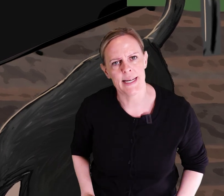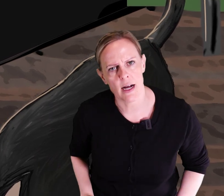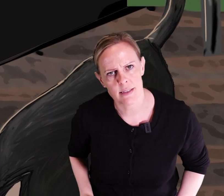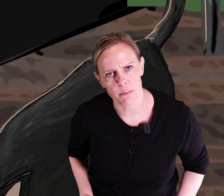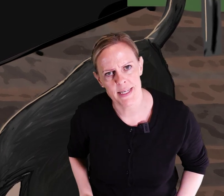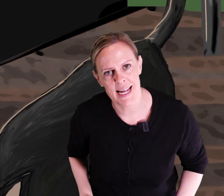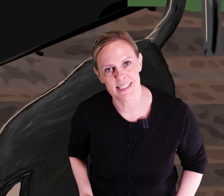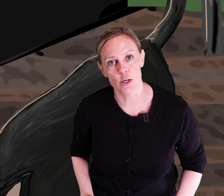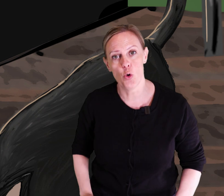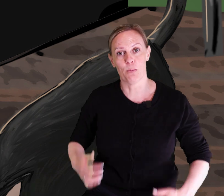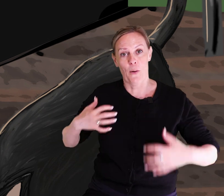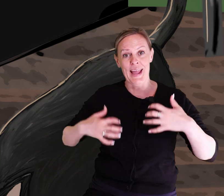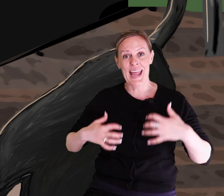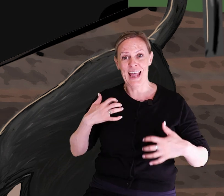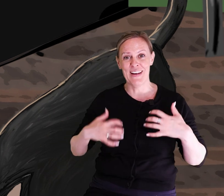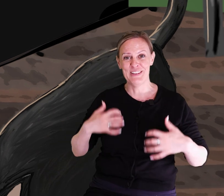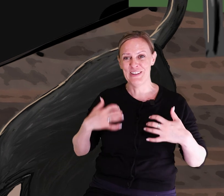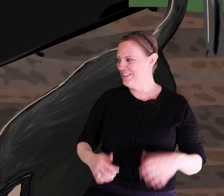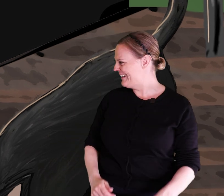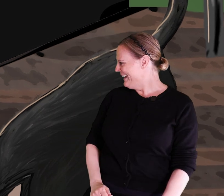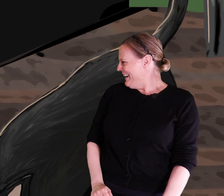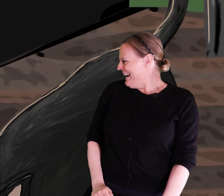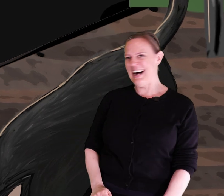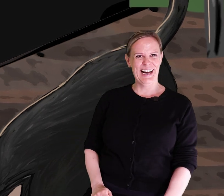nu är det dags att bege sig ut på äventyr